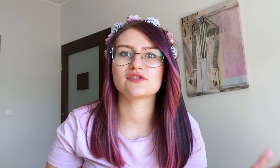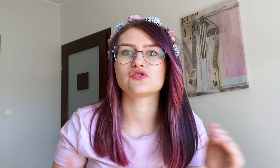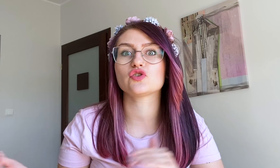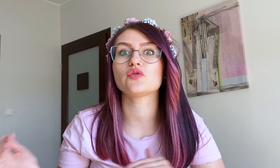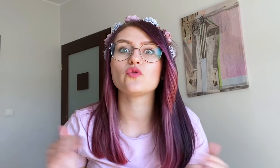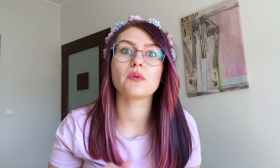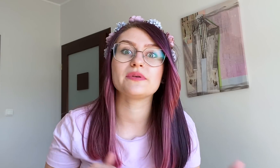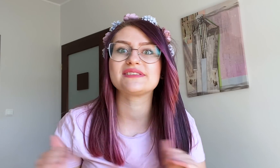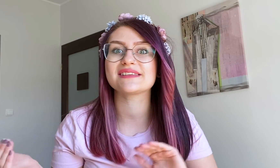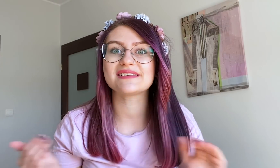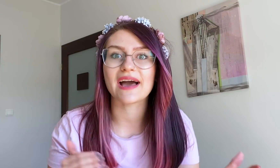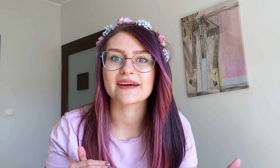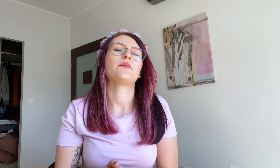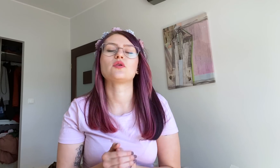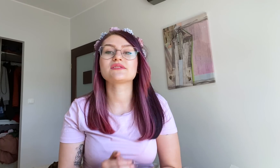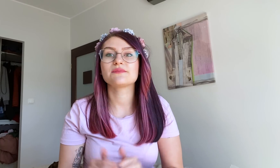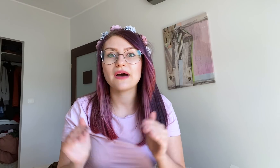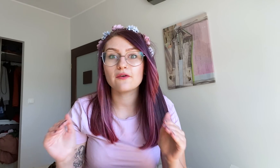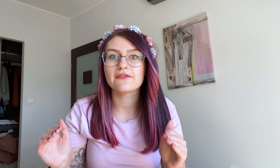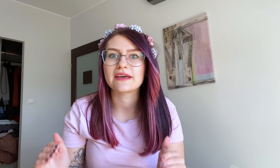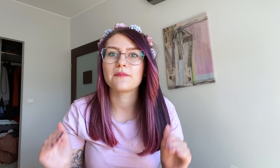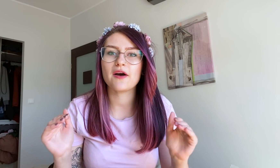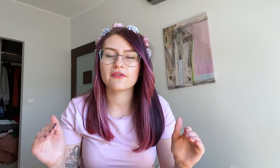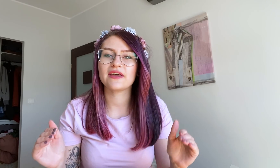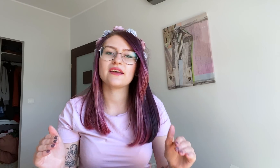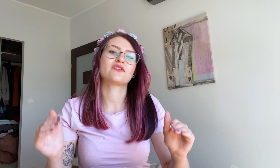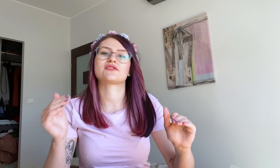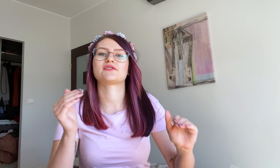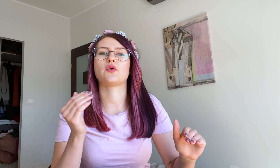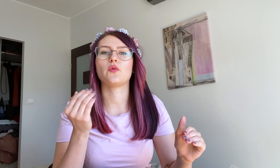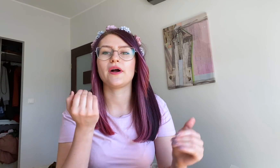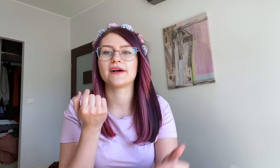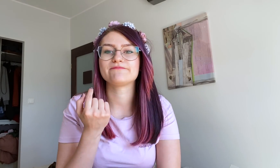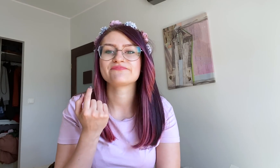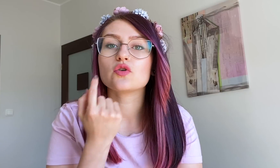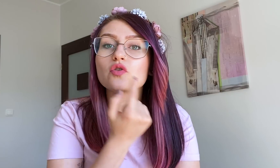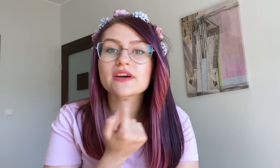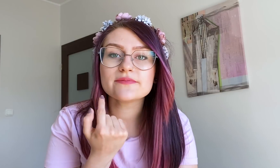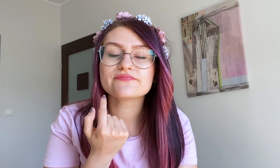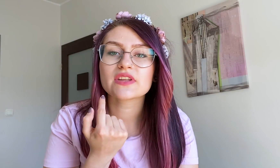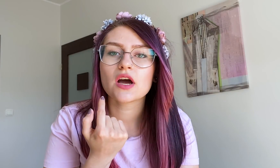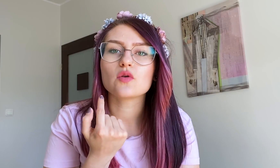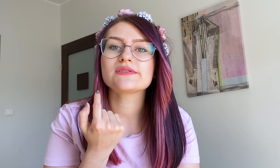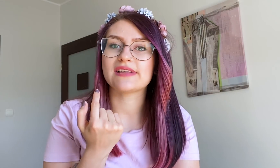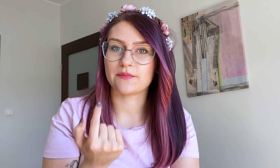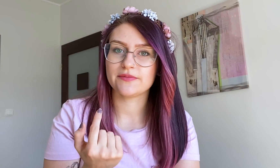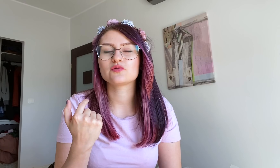co to mógłby być za znak. Plus mouthing. Mouthing to są ruchy ustami,